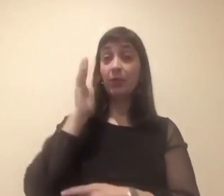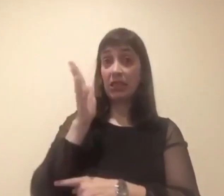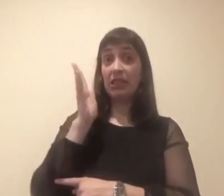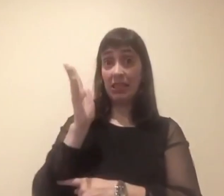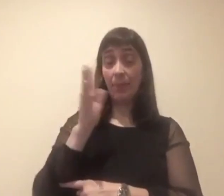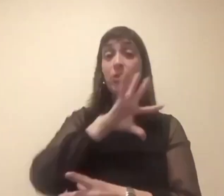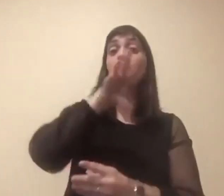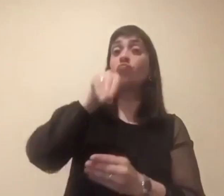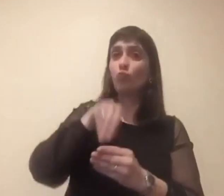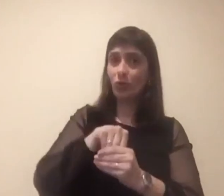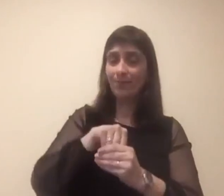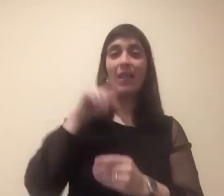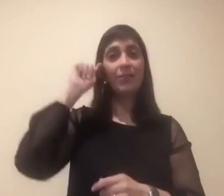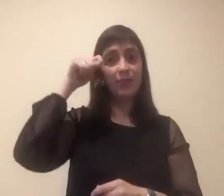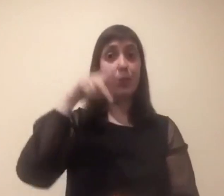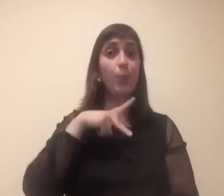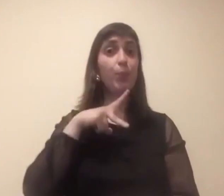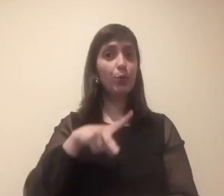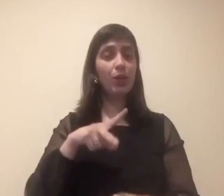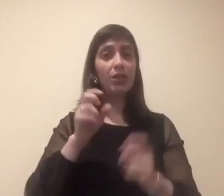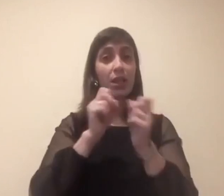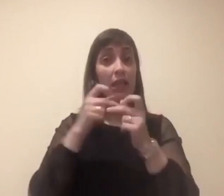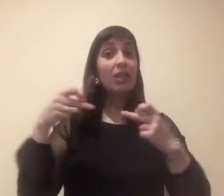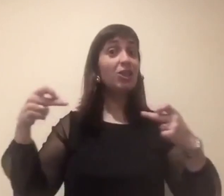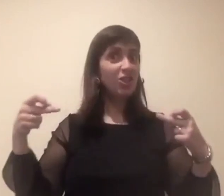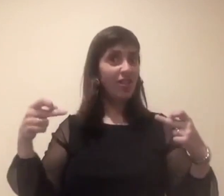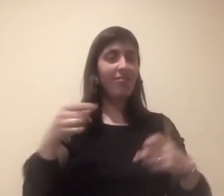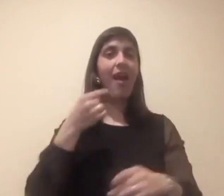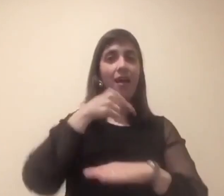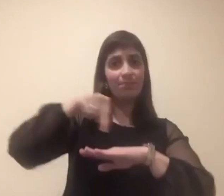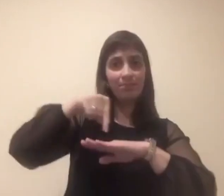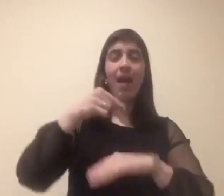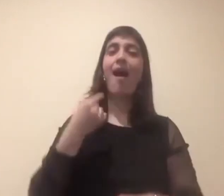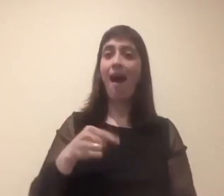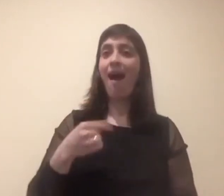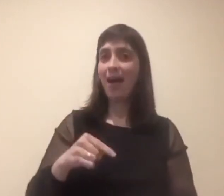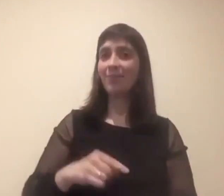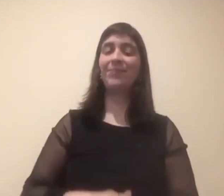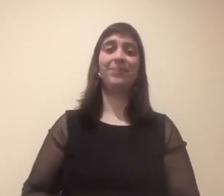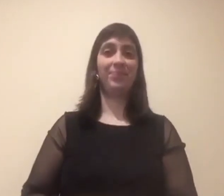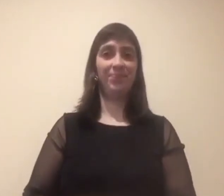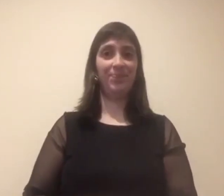Também todas as sessões de cinema estão legendadas, incluindo os filmes portugueses.